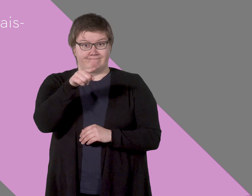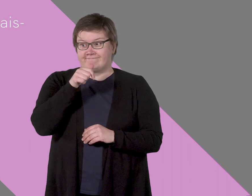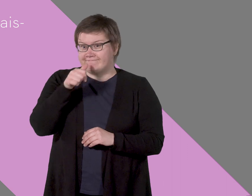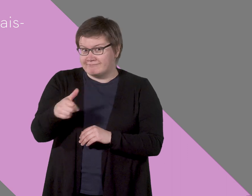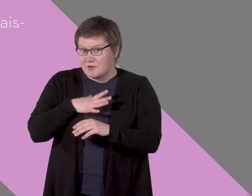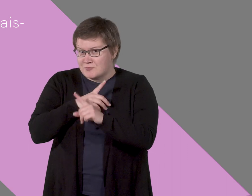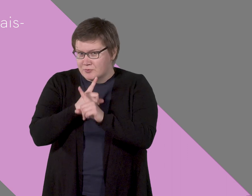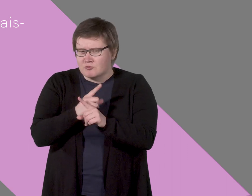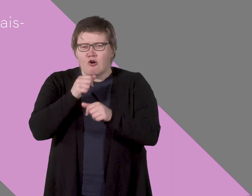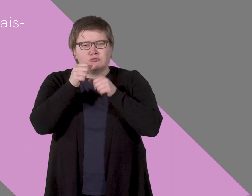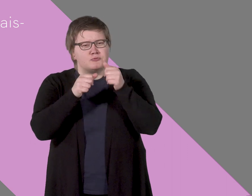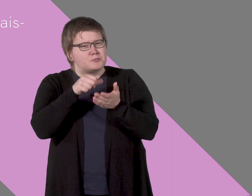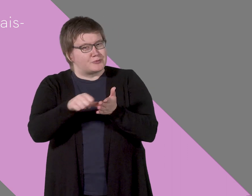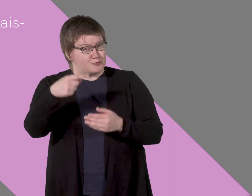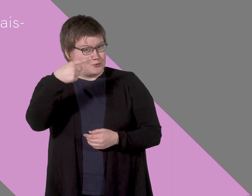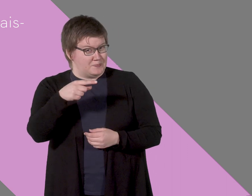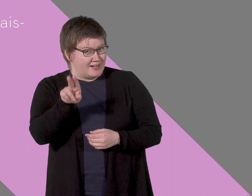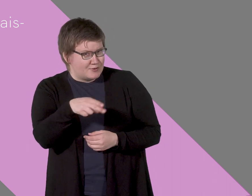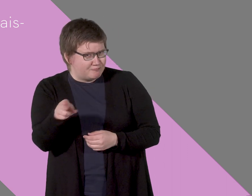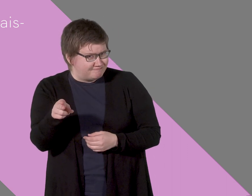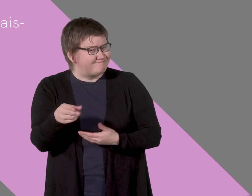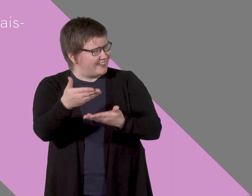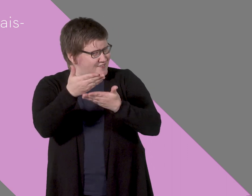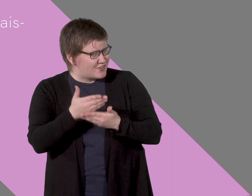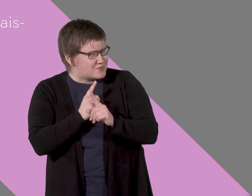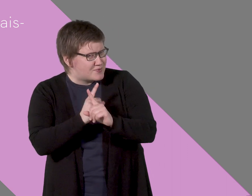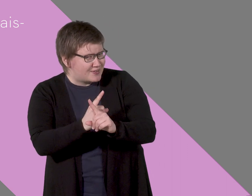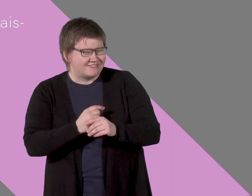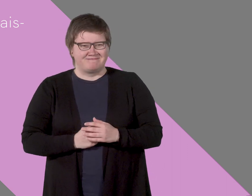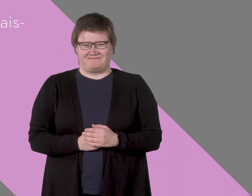ja osallistumismaksu on 10 euroa. Tervetuloa mukaan!